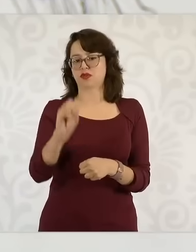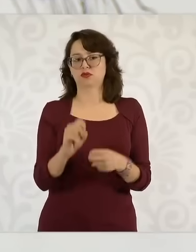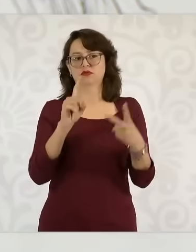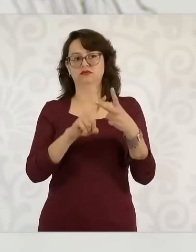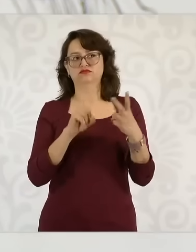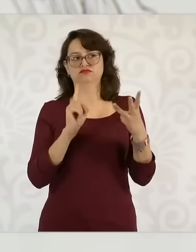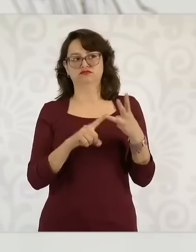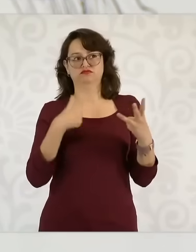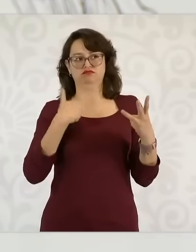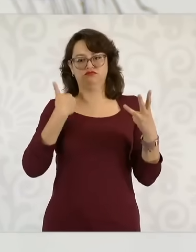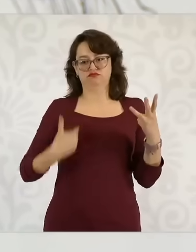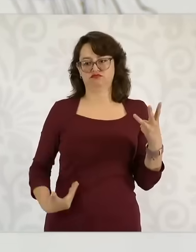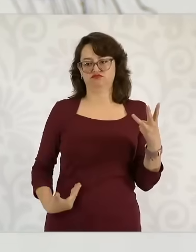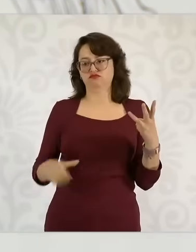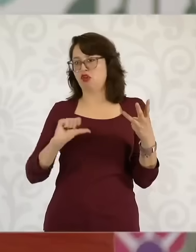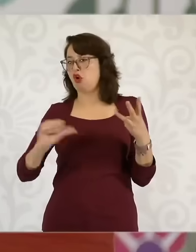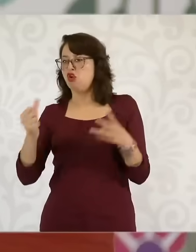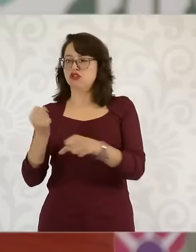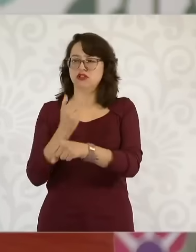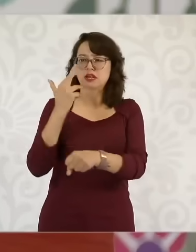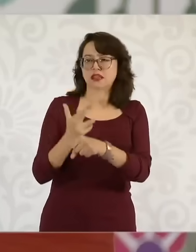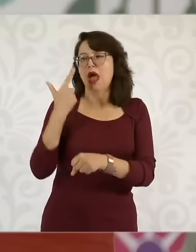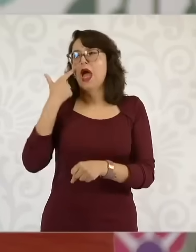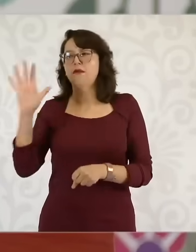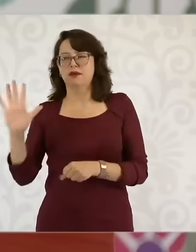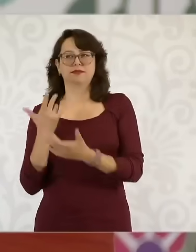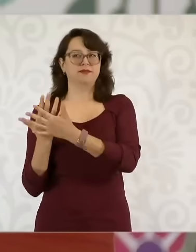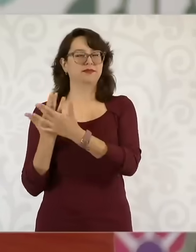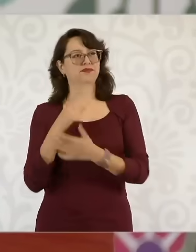que nos van a acompañar ya lo estamos definiendo en función de los temas que se van a tratar